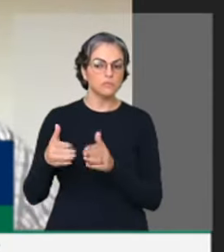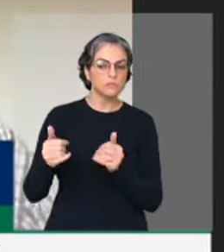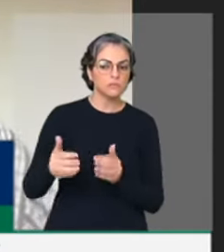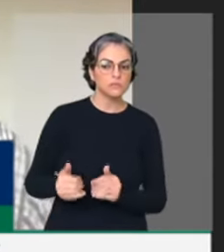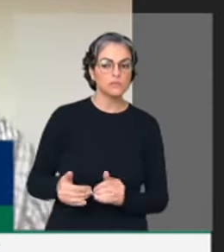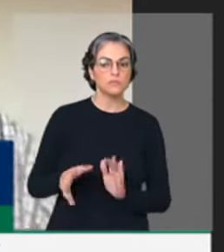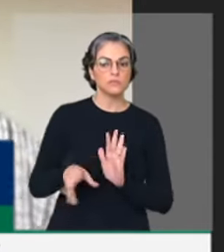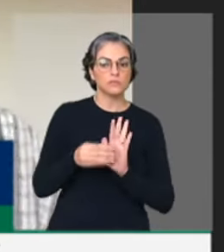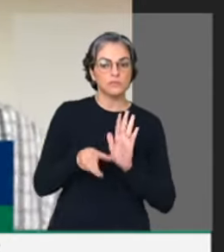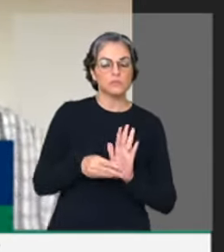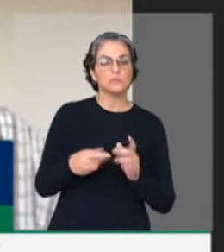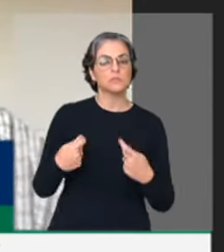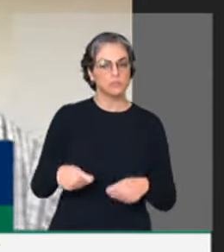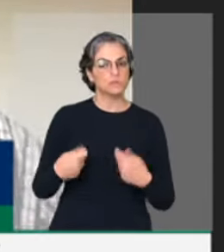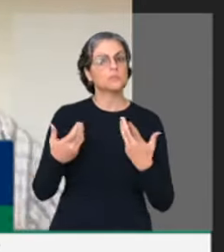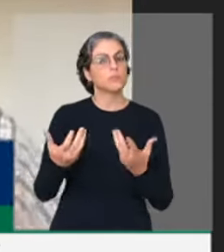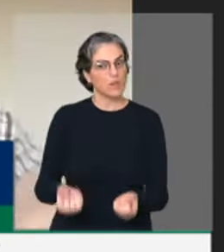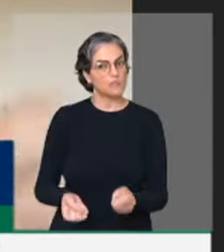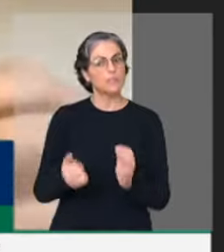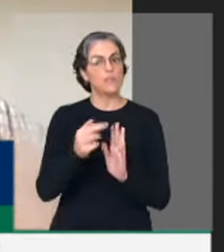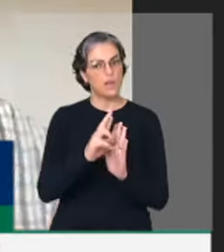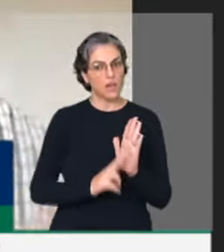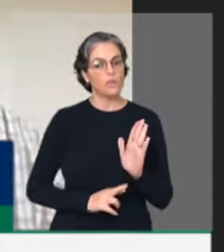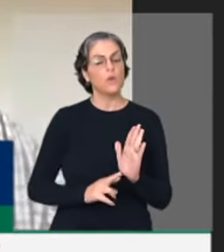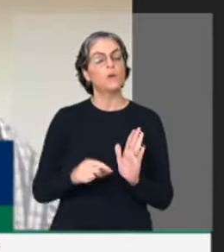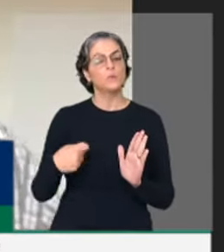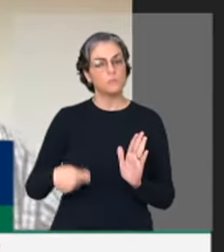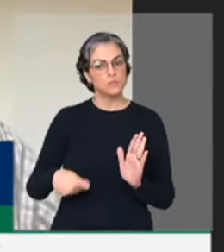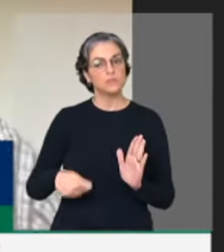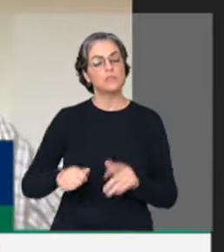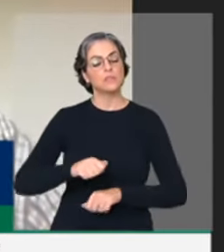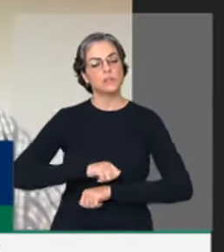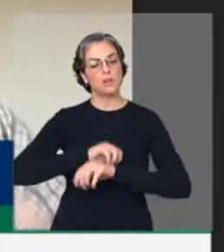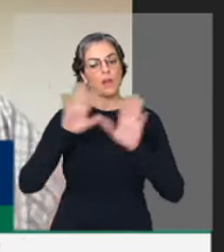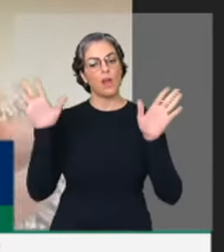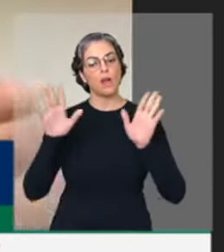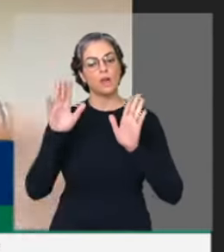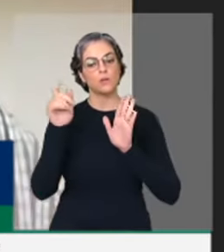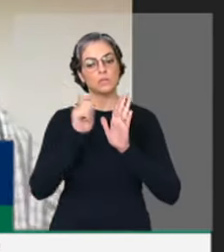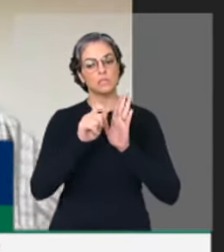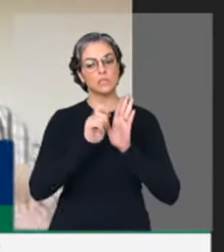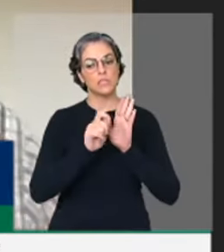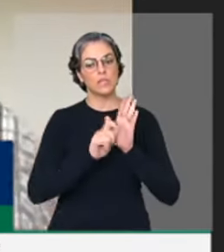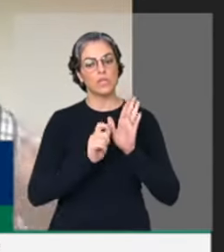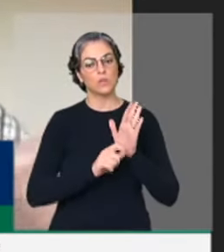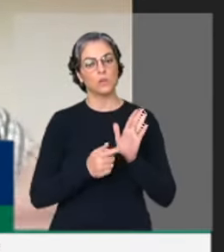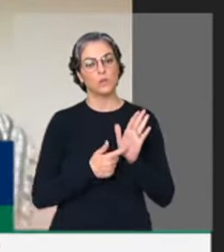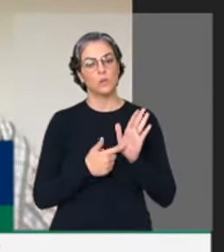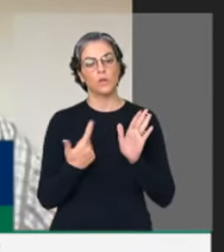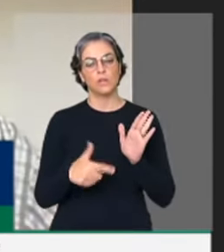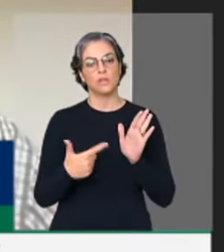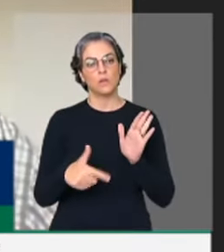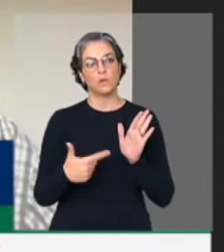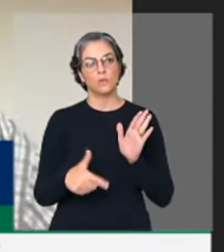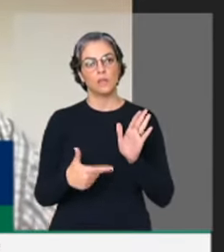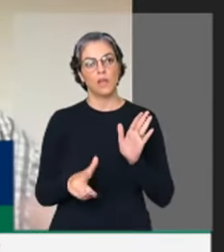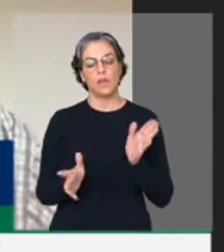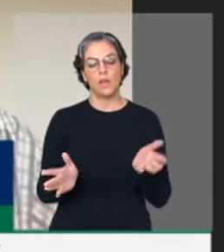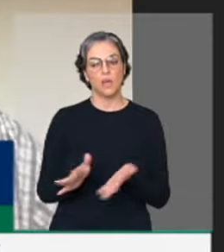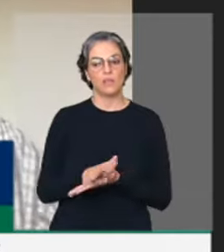ESTAR LÁ ESCRITINHO QUE NÃO VAI HAVER... DIRECIONAMENTO DESSES LEITOS NO SETOR PRIVADO